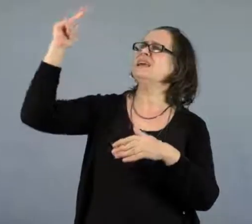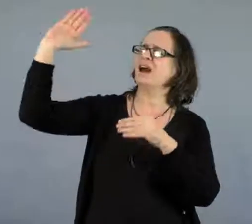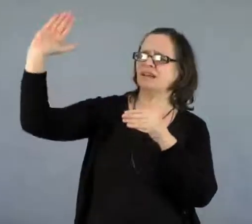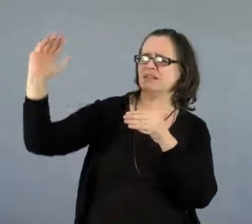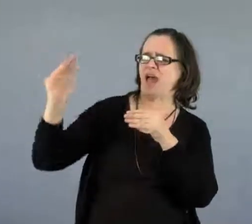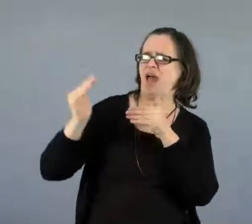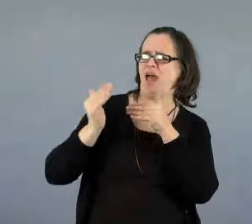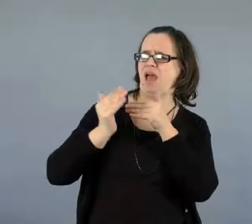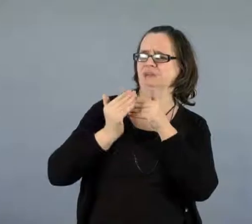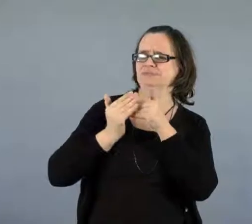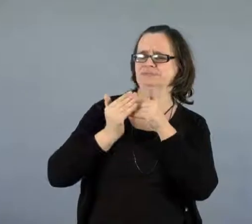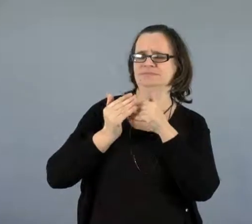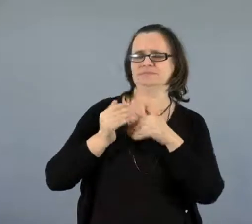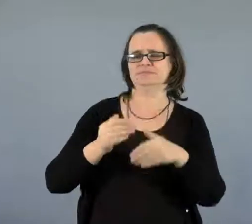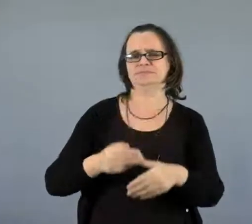Gott ist nah